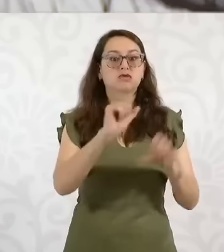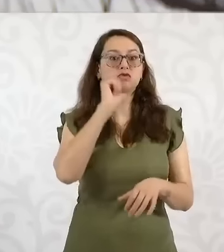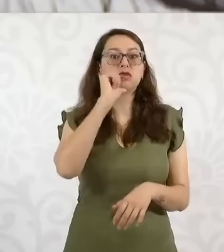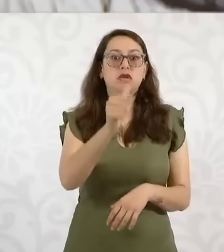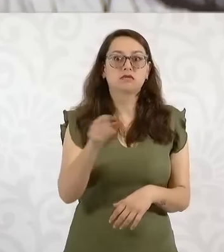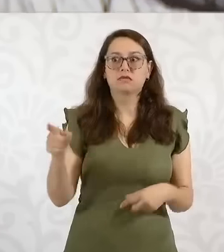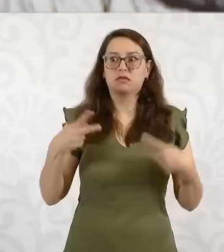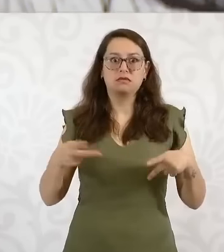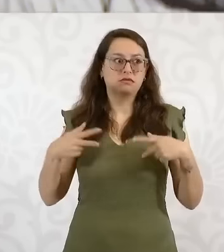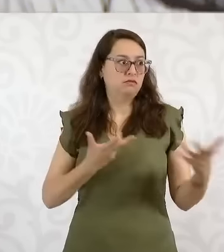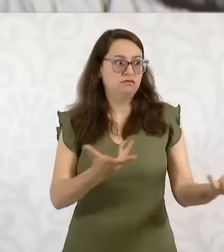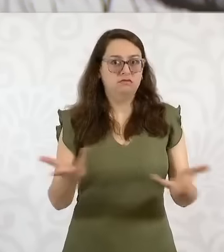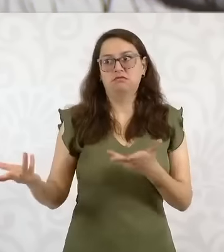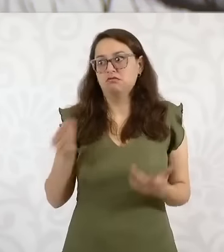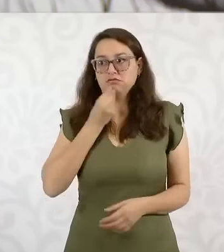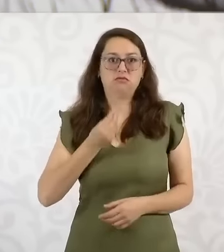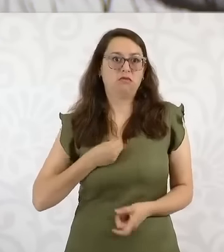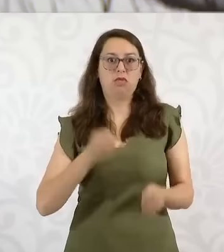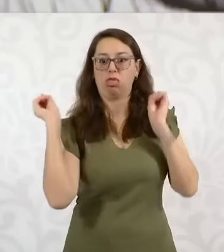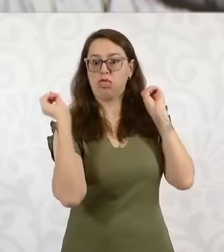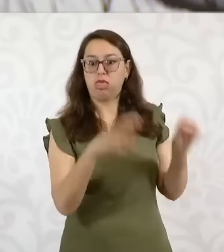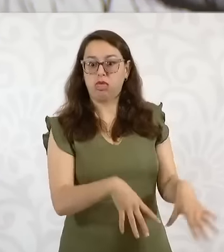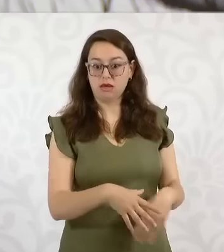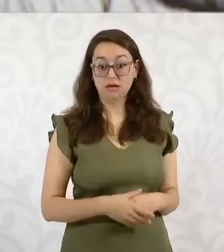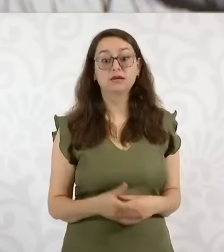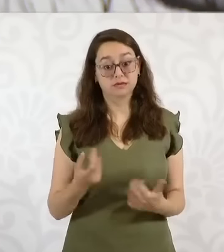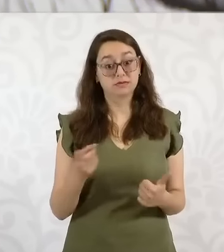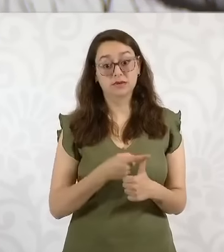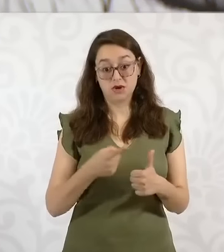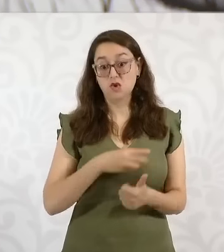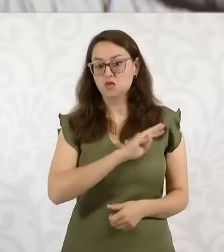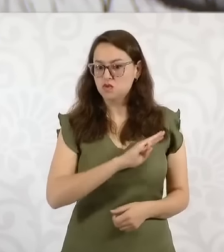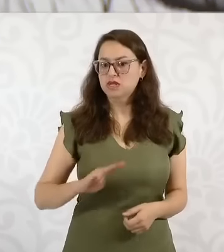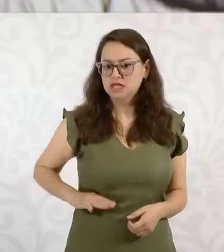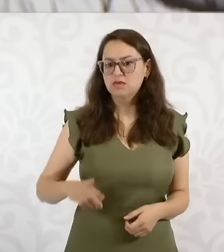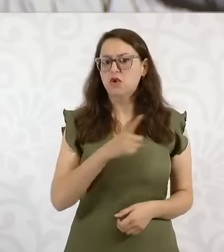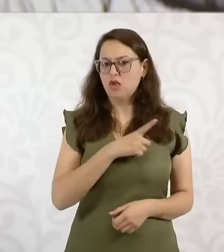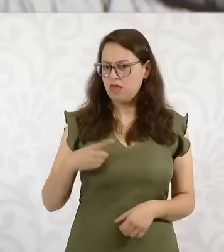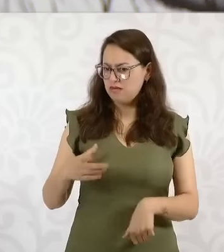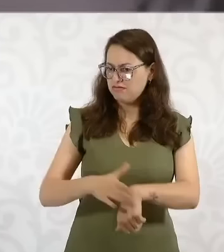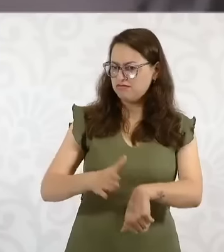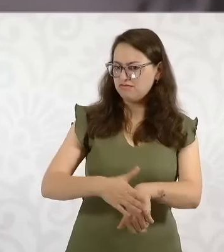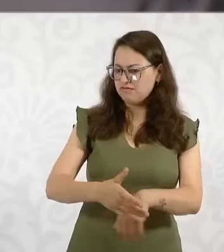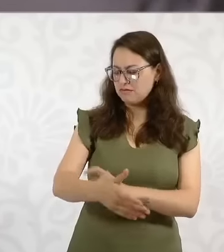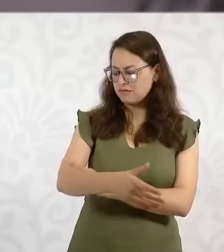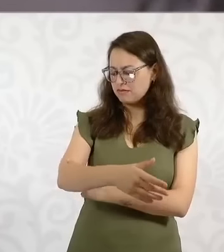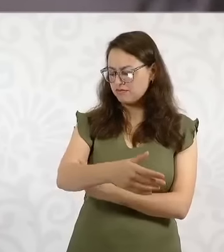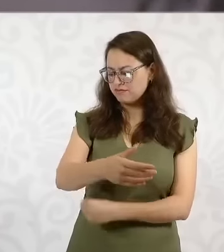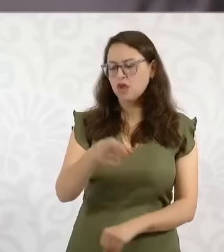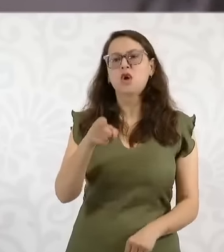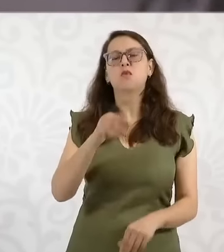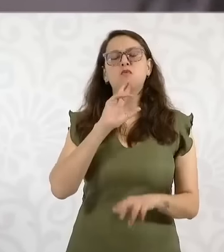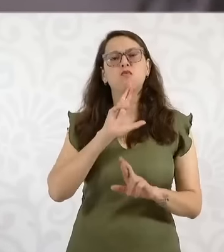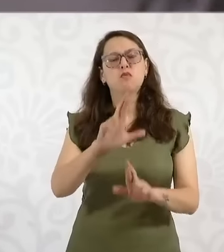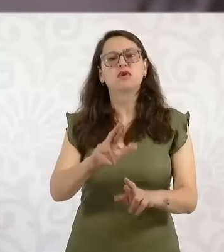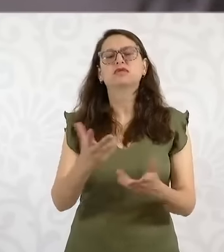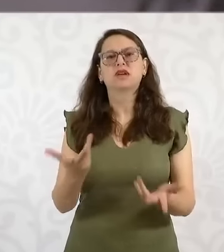algún lugar. Entonces el objetivo pues es que haya un sistema de recolección de basura y trabajar